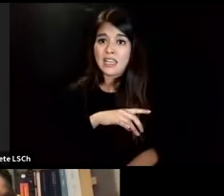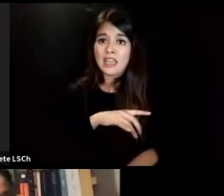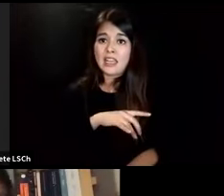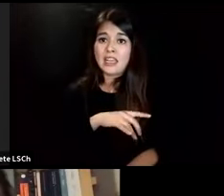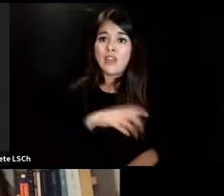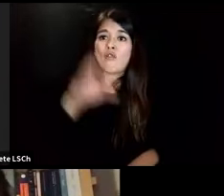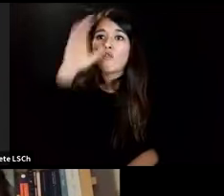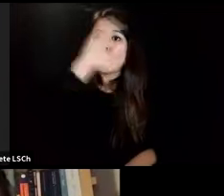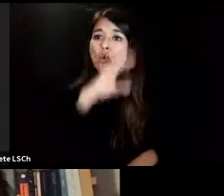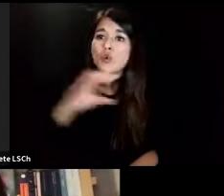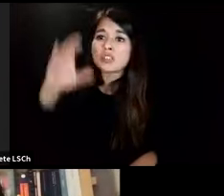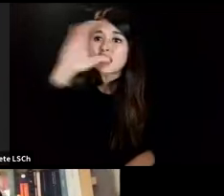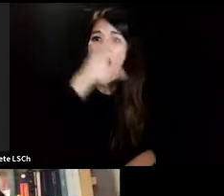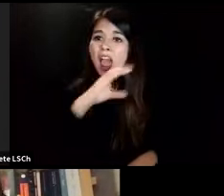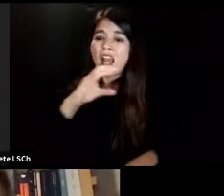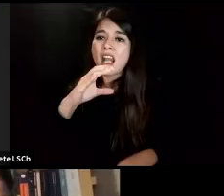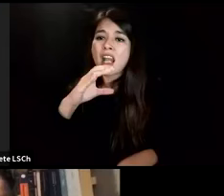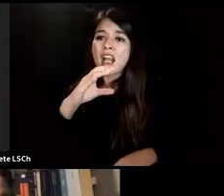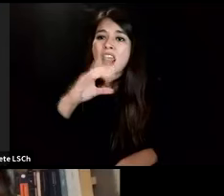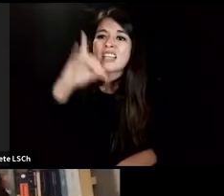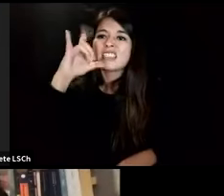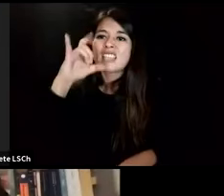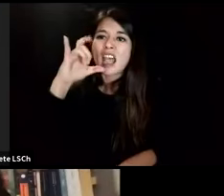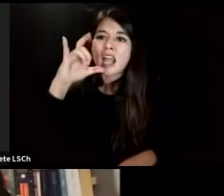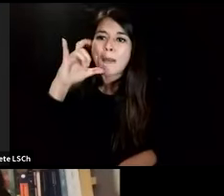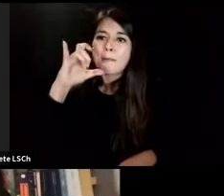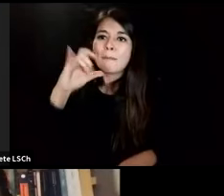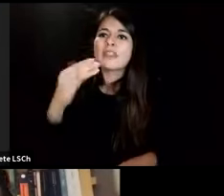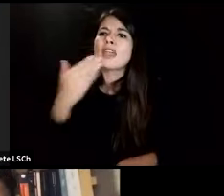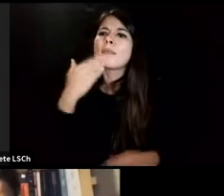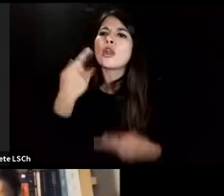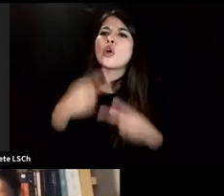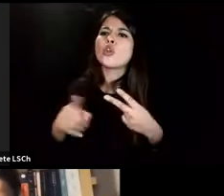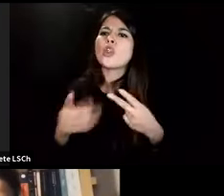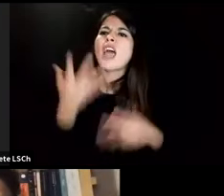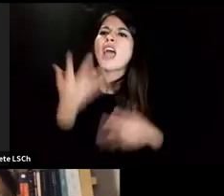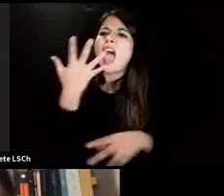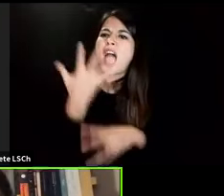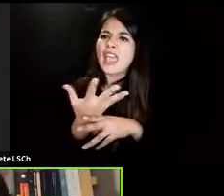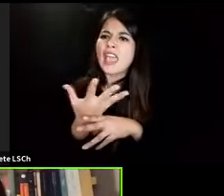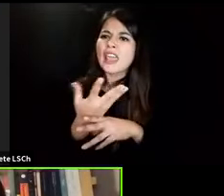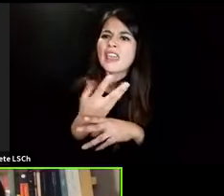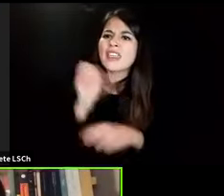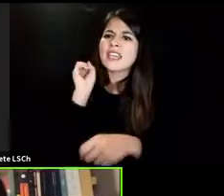que hay un par de versiones de cine de anna karenina en lógica hay